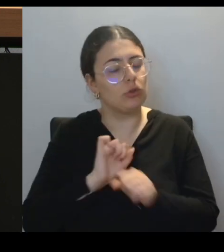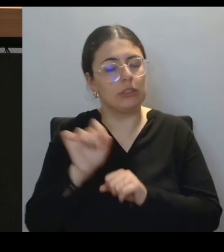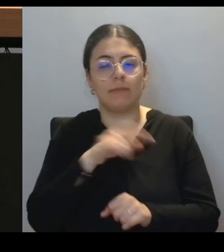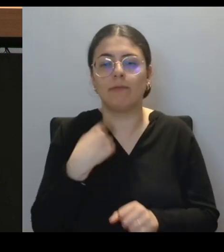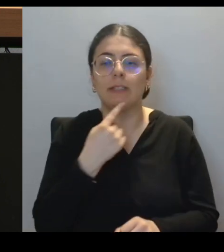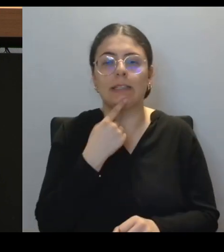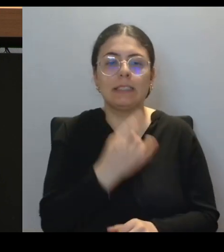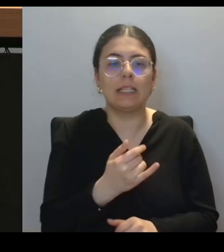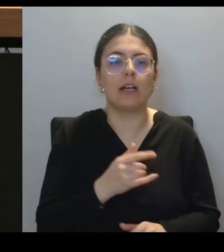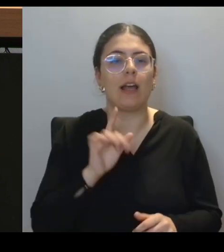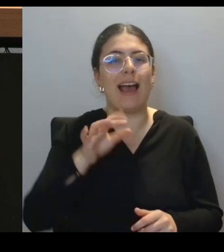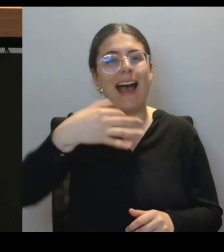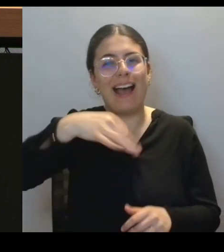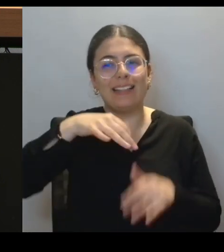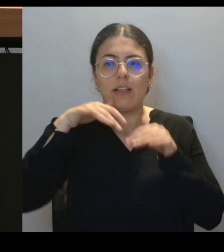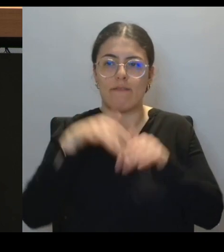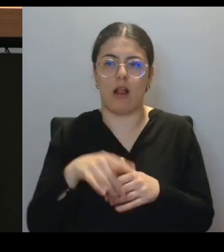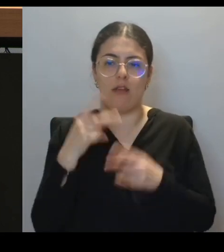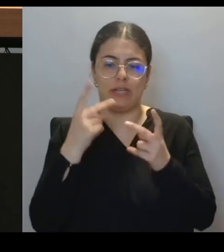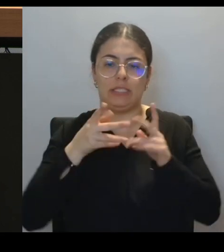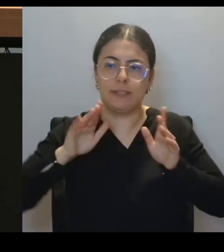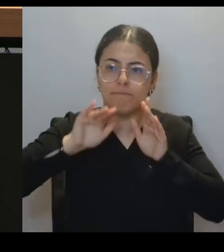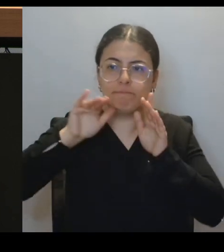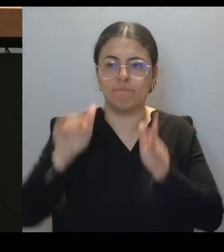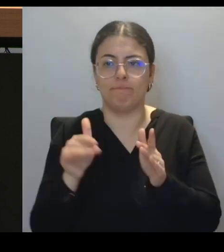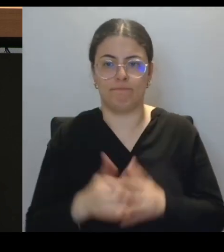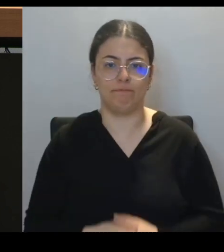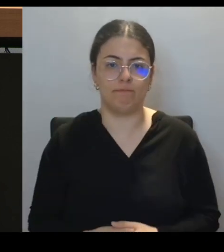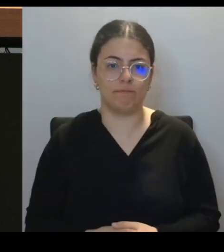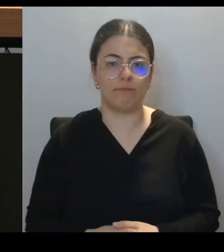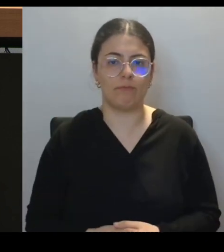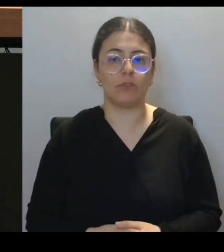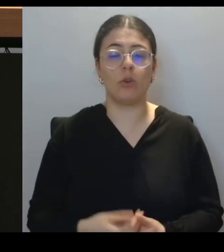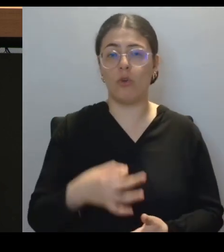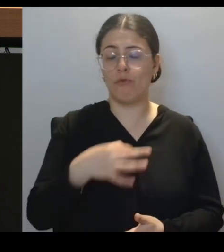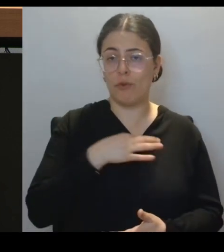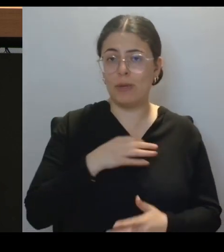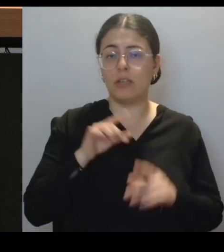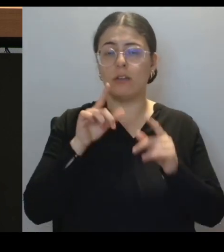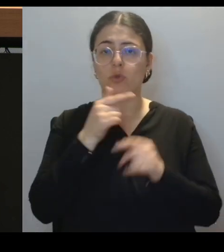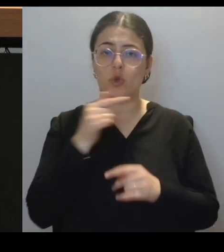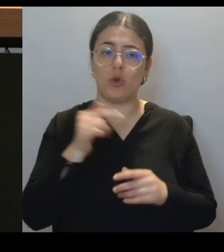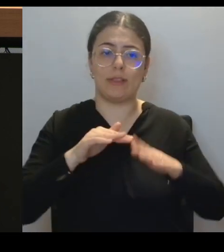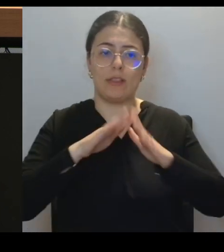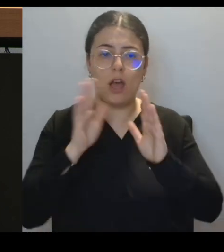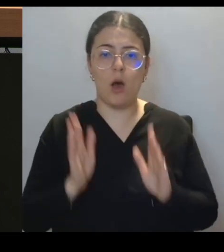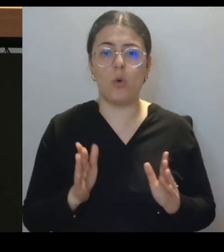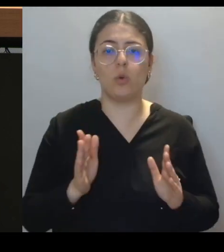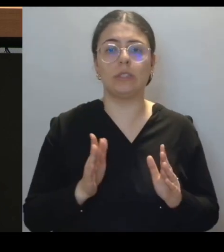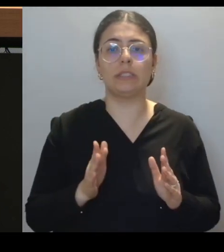ist die Bedeutung des Tuntenhauses für ein diverses Berlin, für die schwule und queere Community so entscheidend,